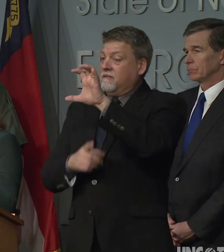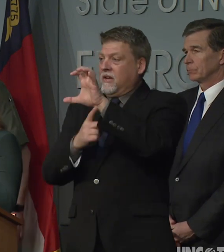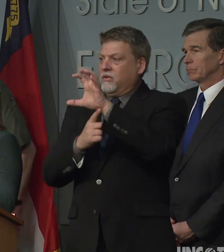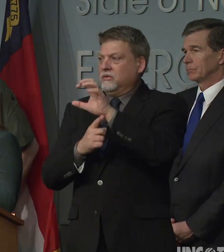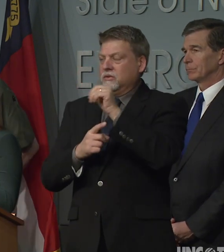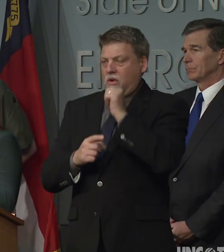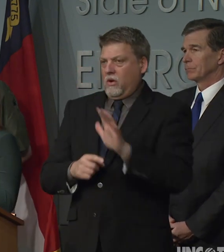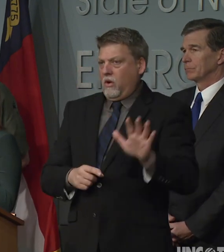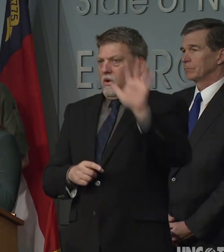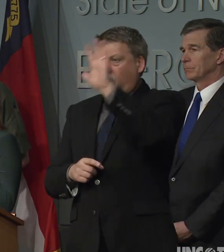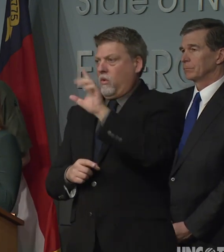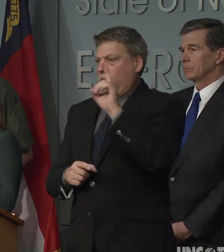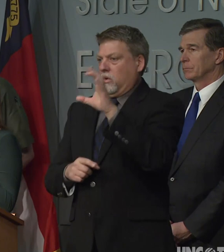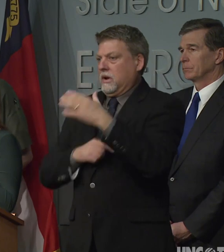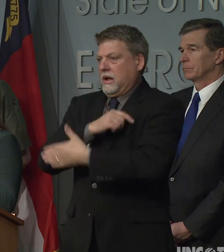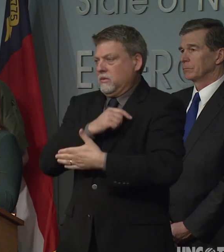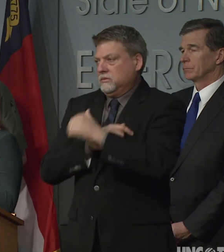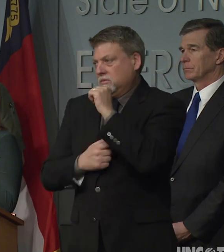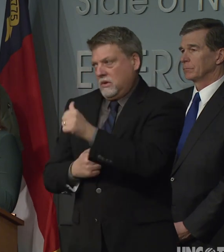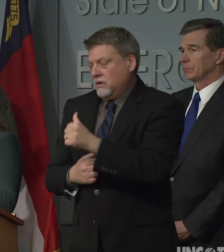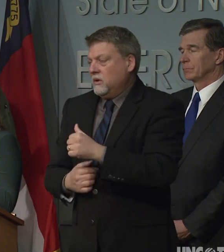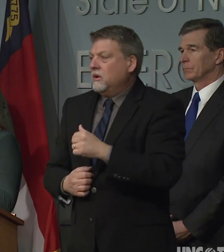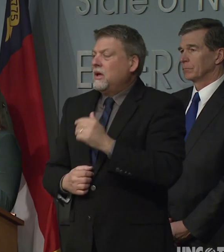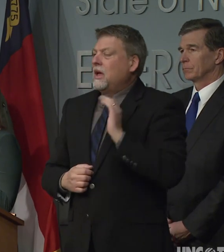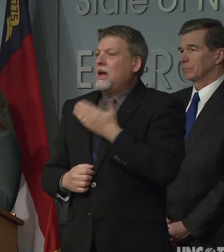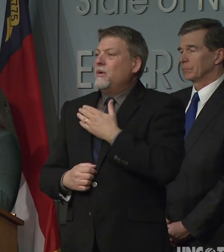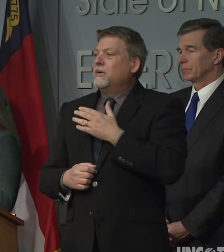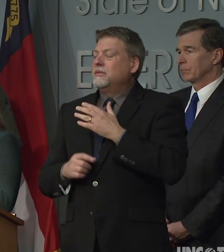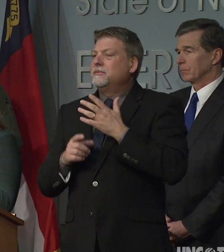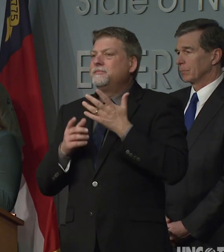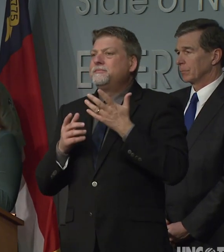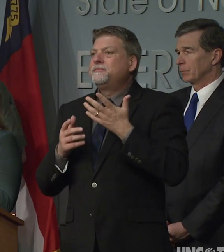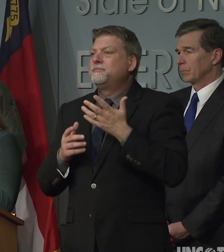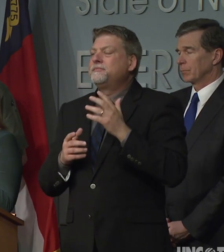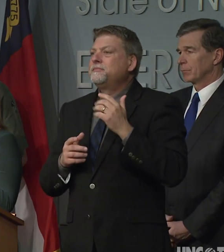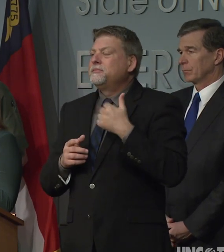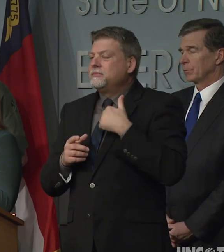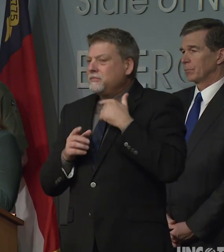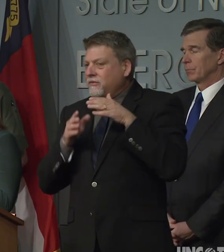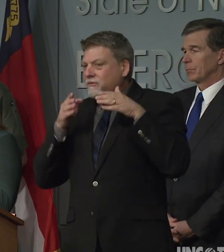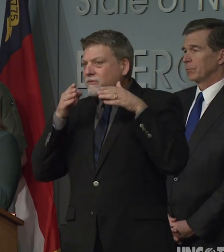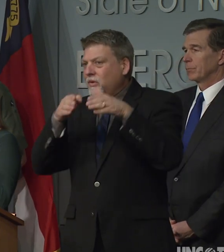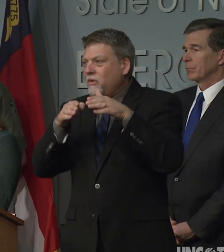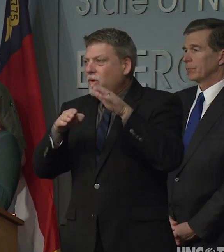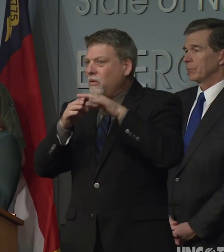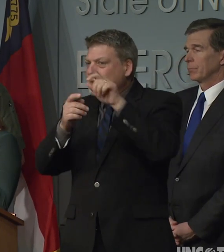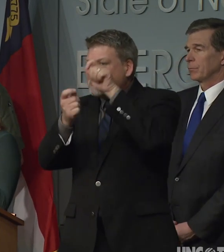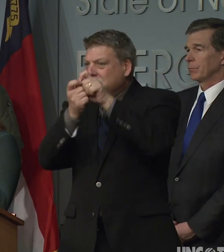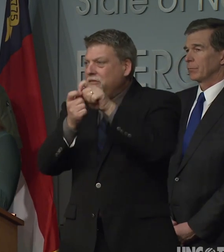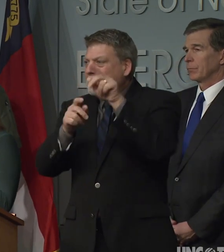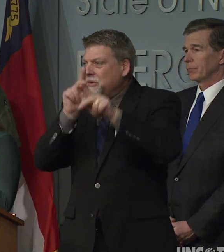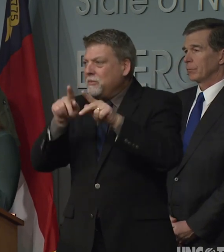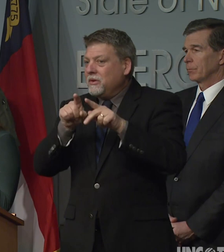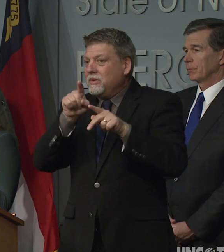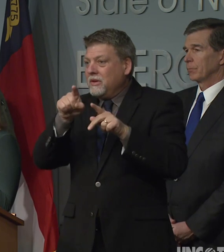obviamente, estas pruebas no están dispersas en todos los condados, porque nos estamos enfocando en las personas en